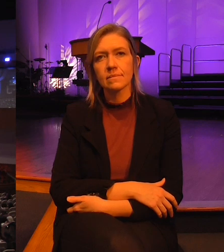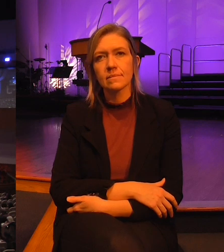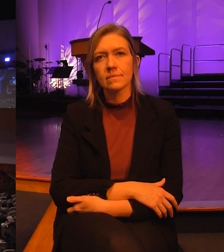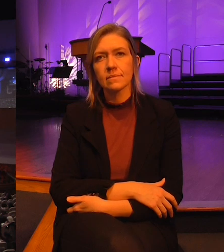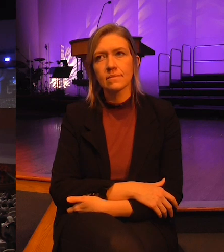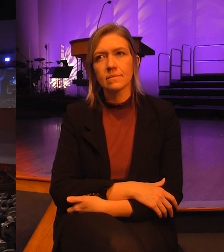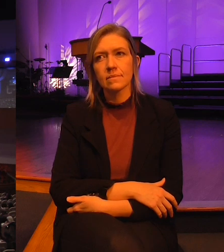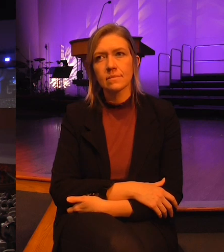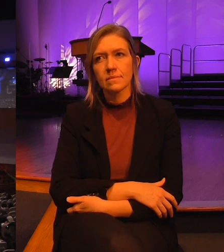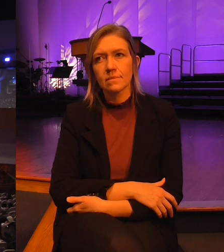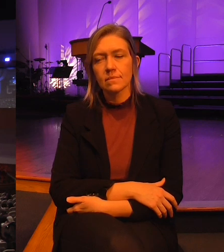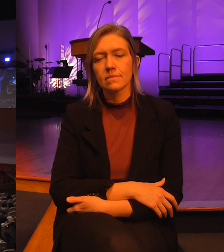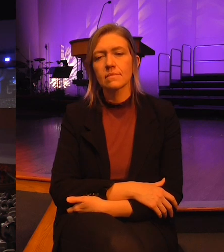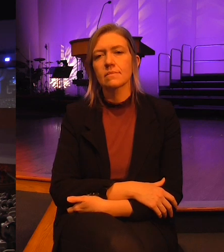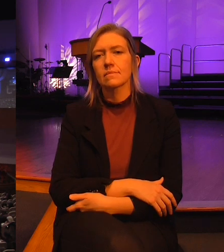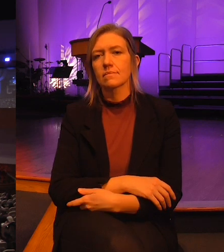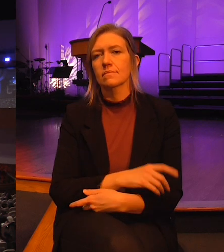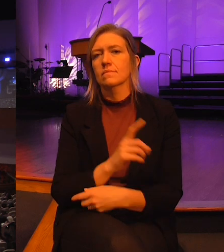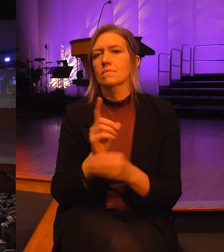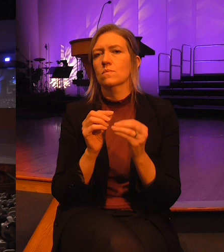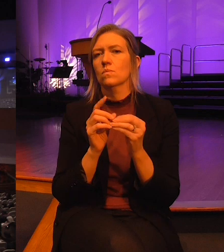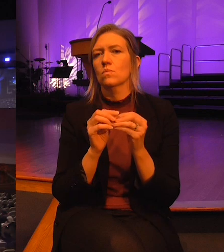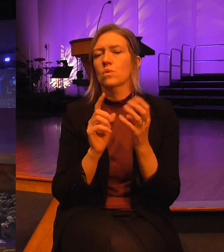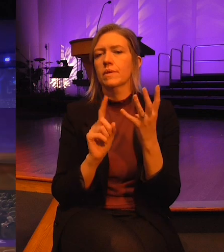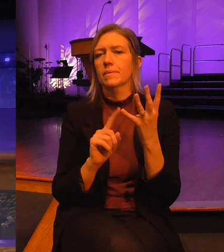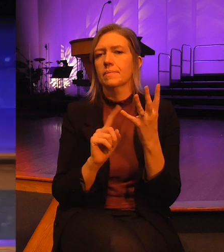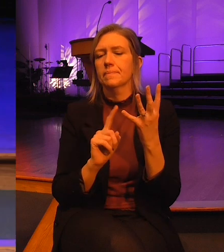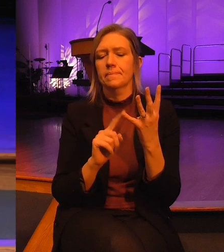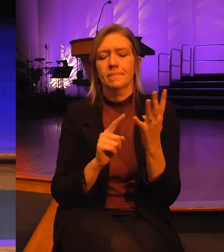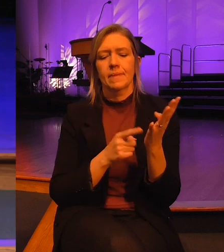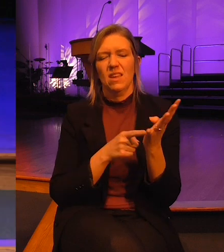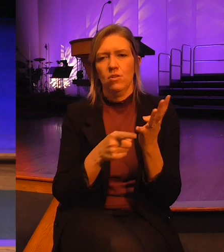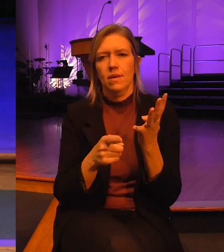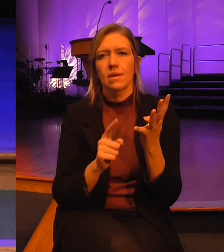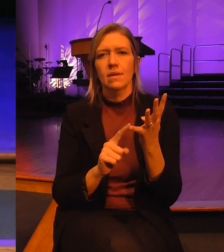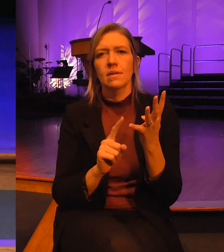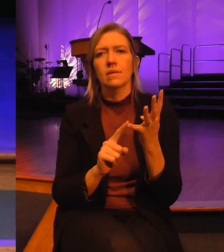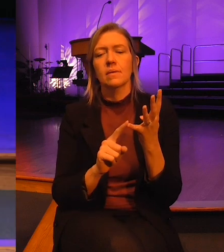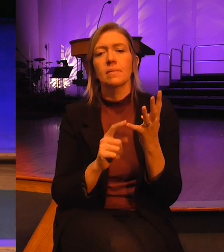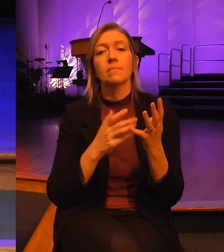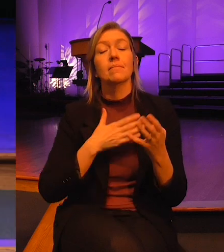bien, tenemos un área para moverte a través de mi sabiduría interior me está diciendo que no estoy lleno